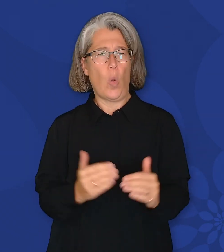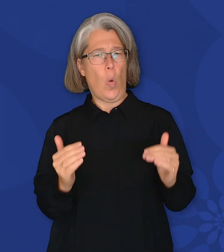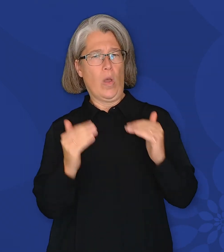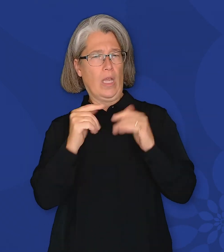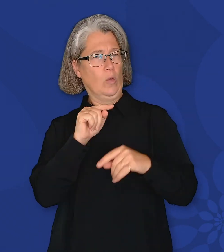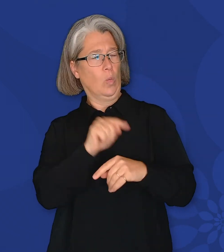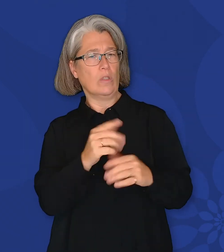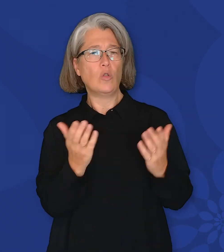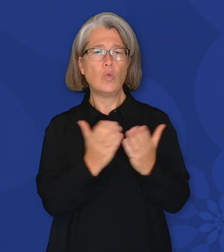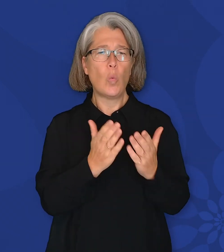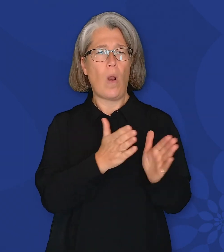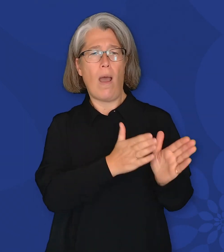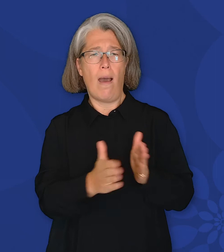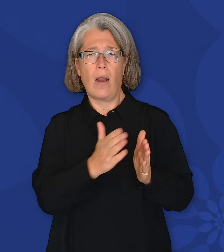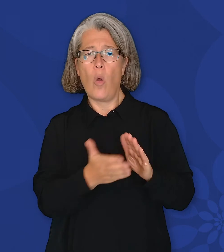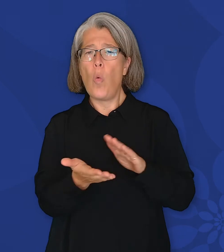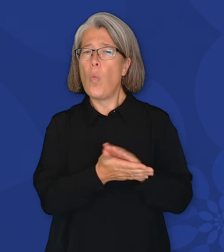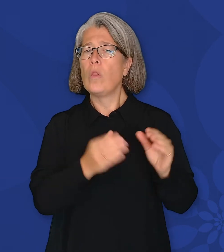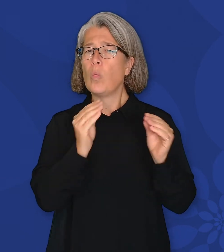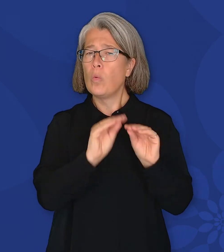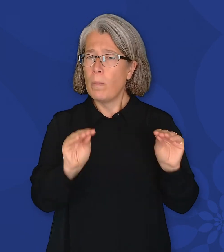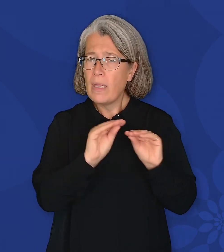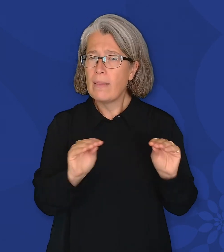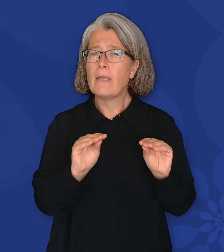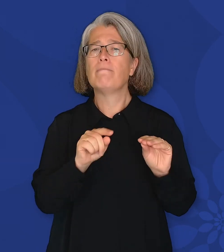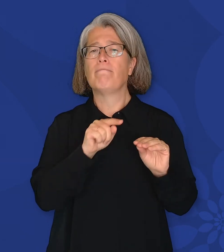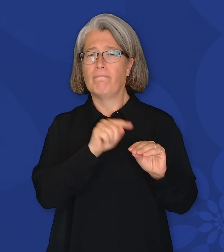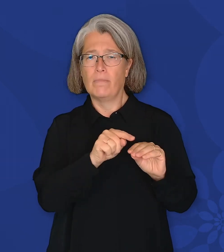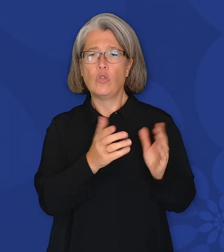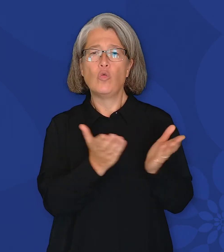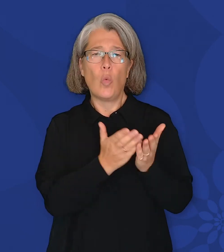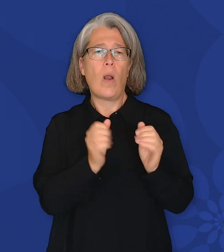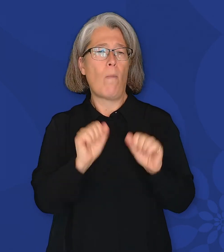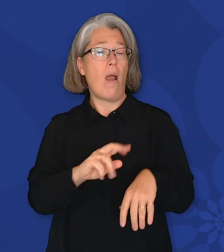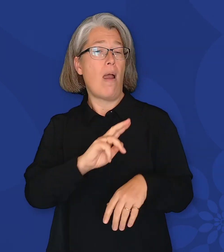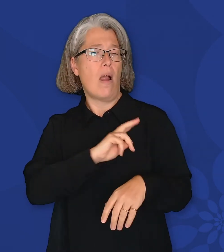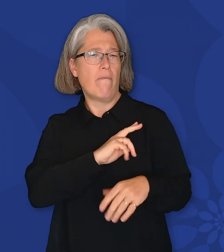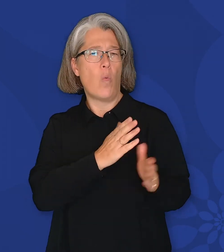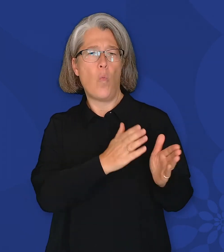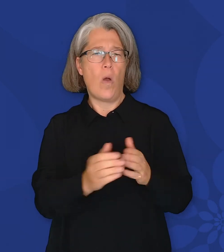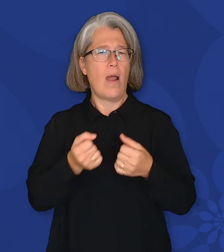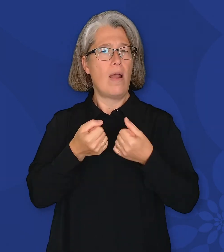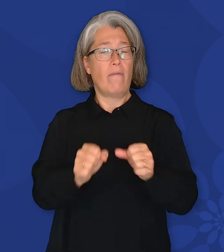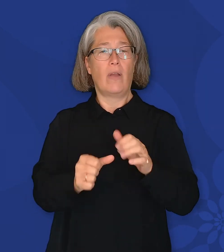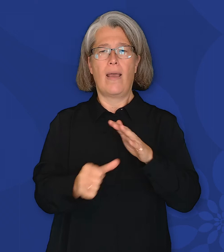Anordnaren av grundläggande utbildning är skyldig att ordna effektiviserad -